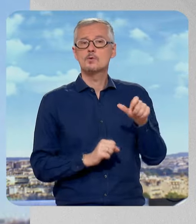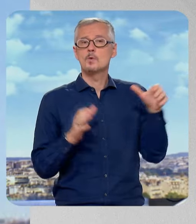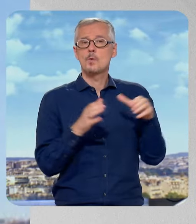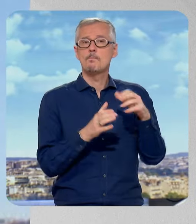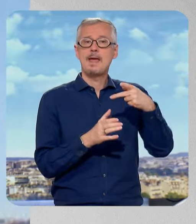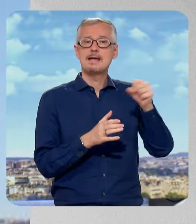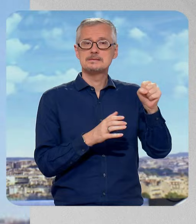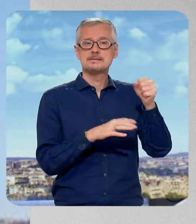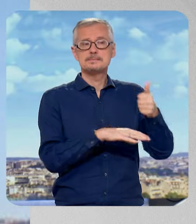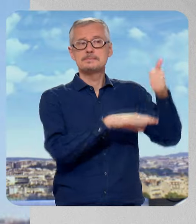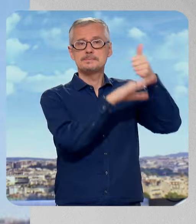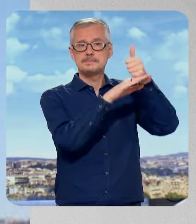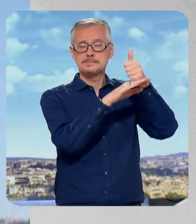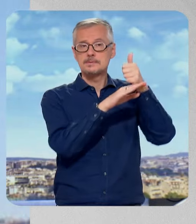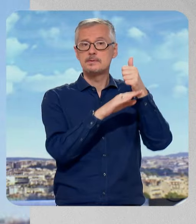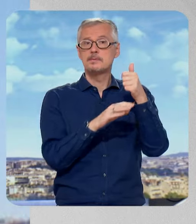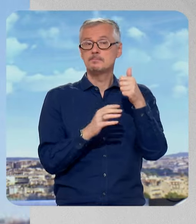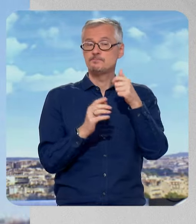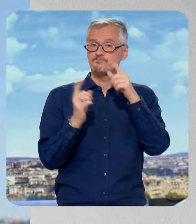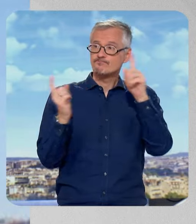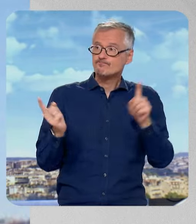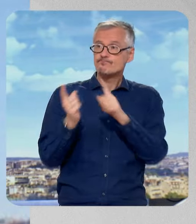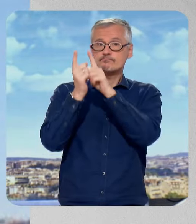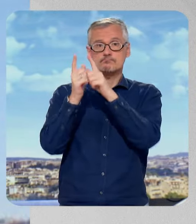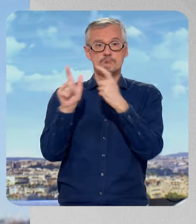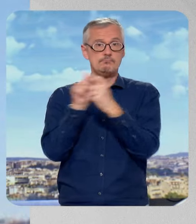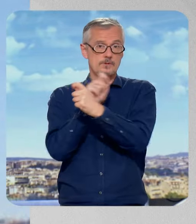pour discuter avec le Premier ministre. Est-ce normal?